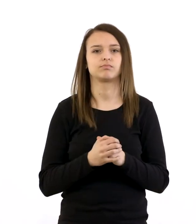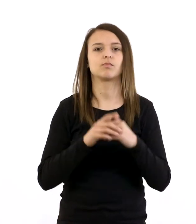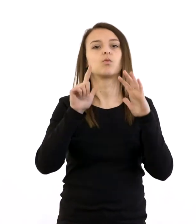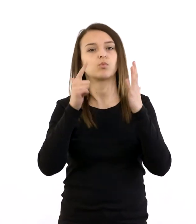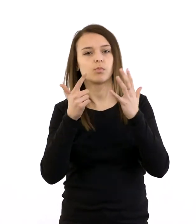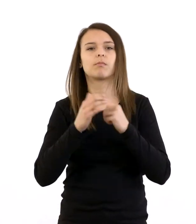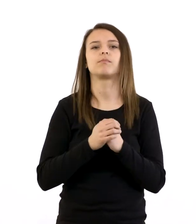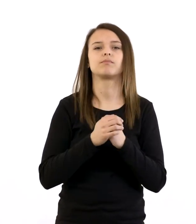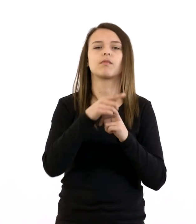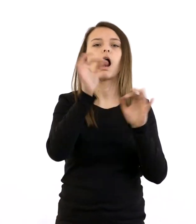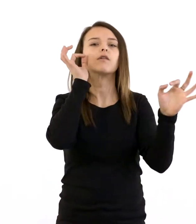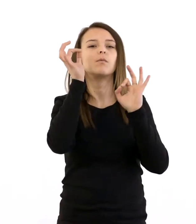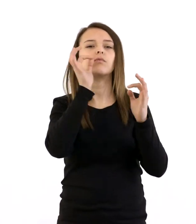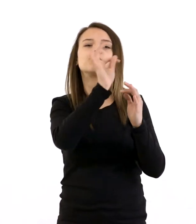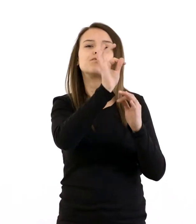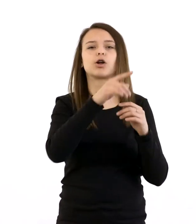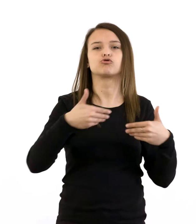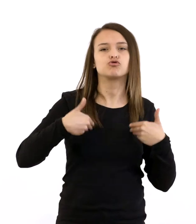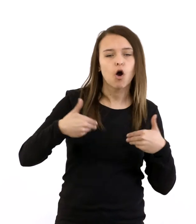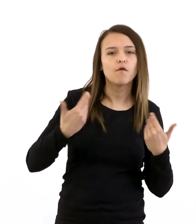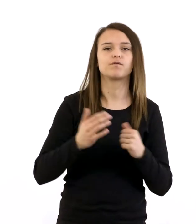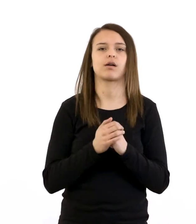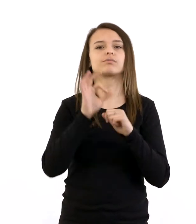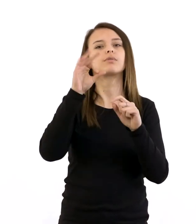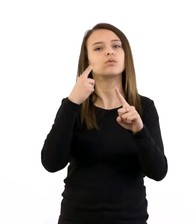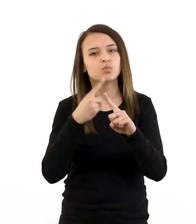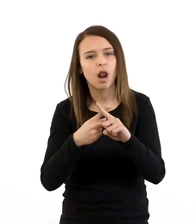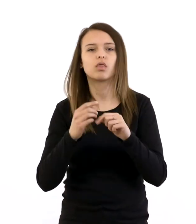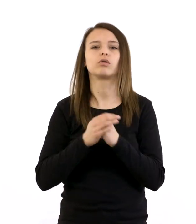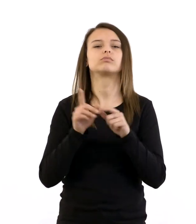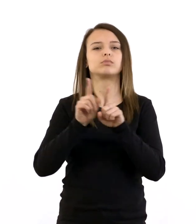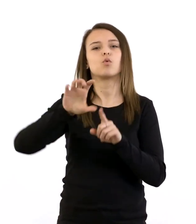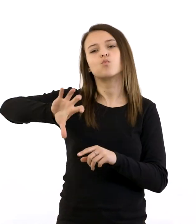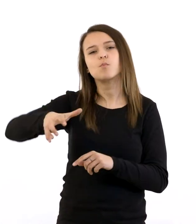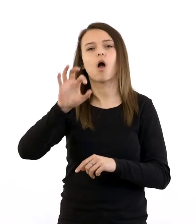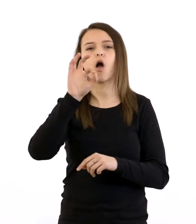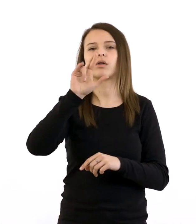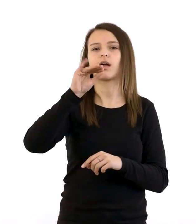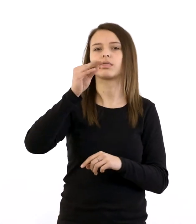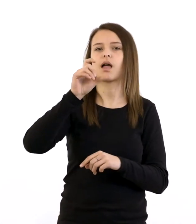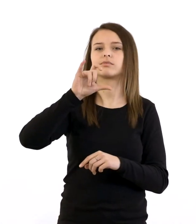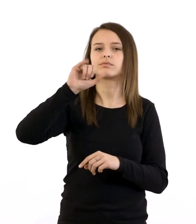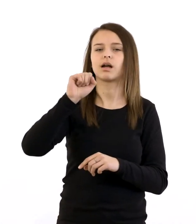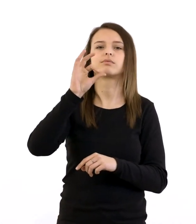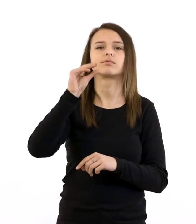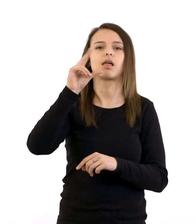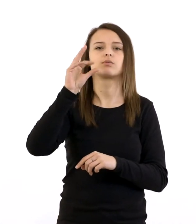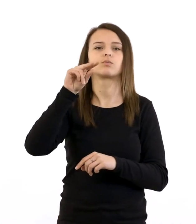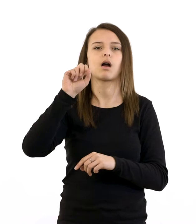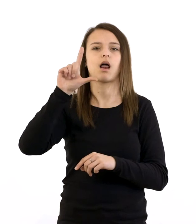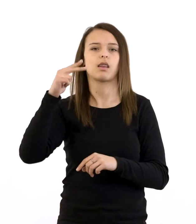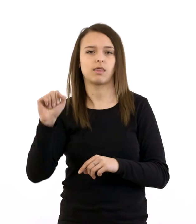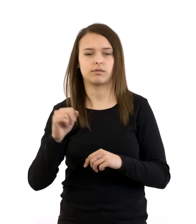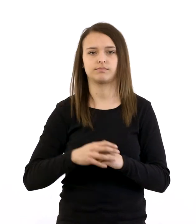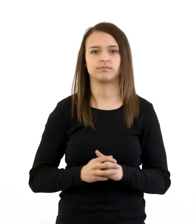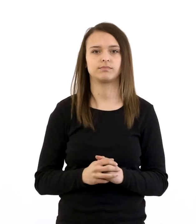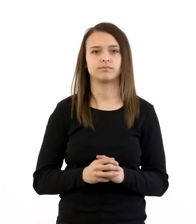dane dotyczące zdrowia, seksualności i orientacji seksualnej.